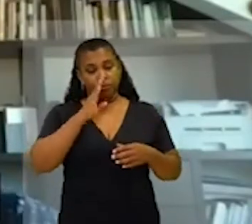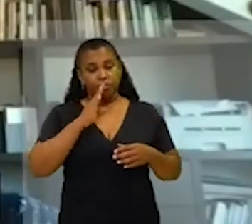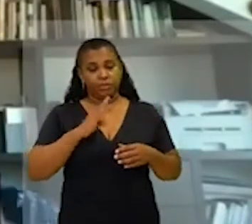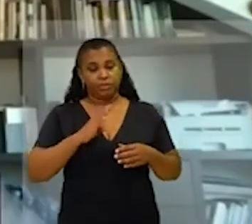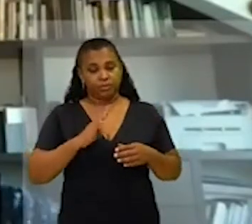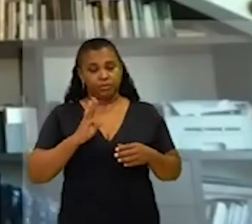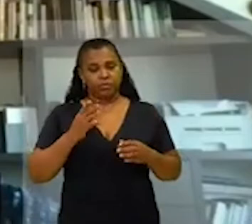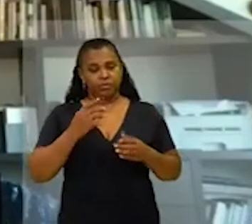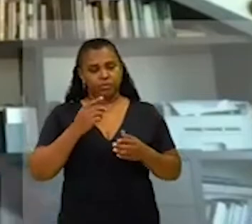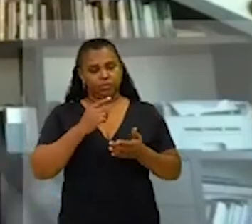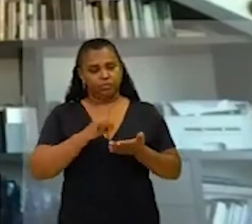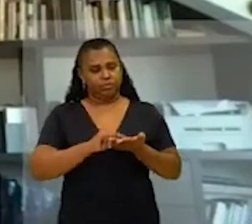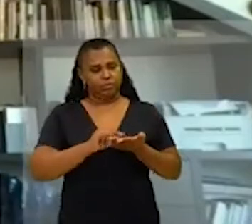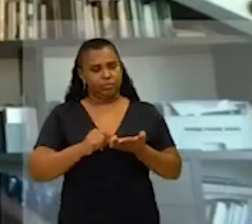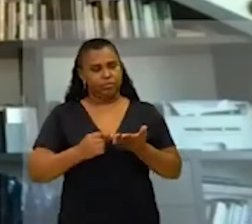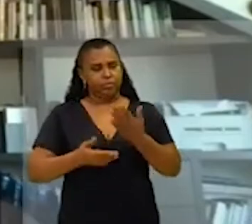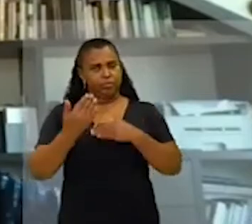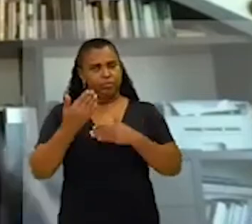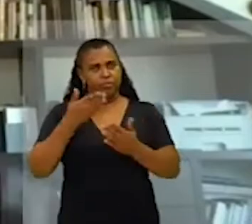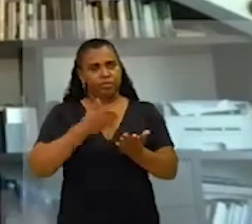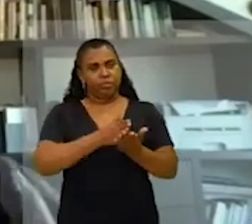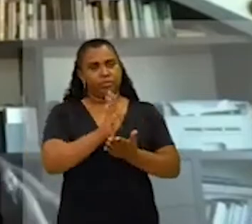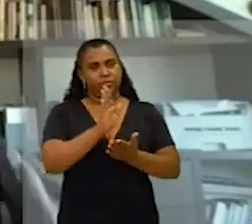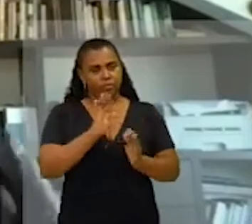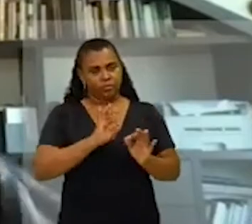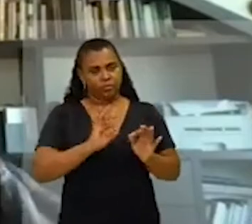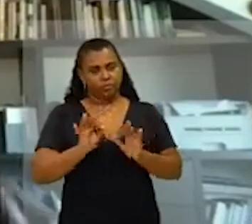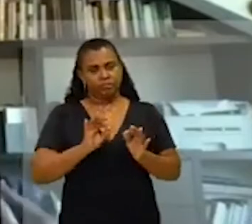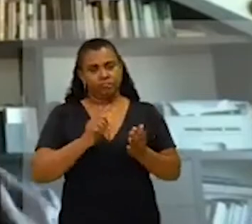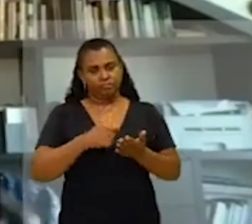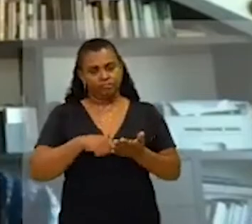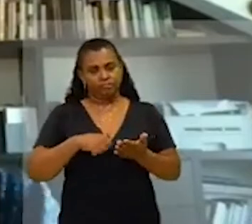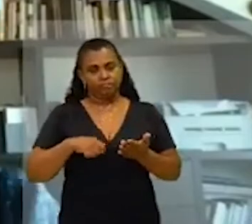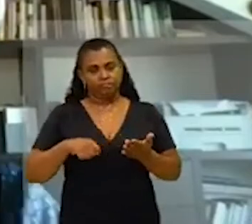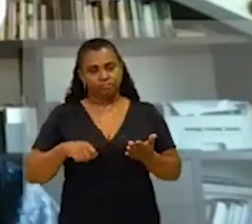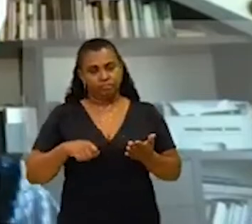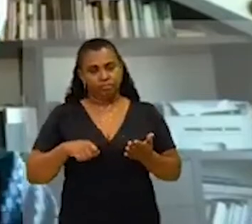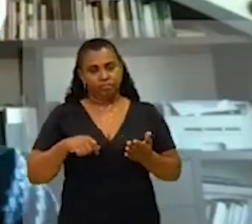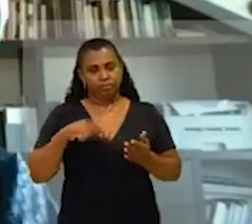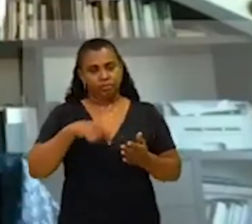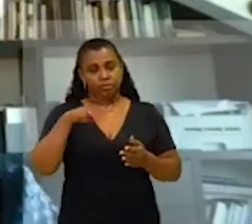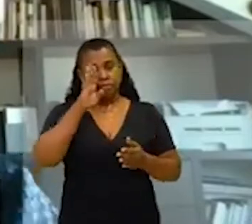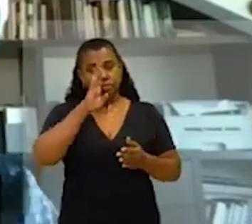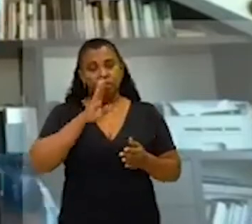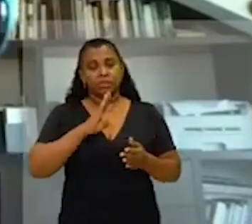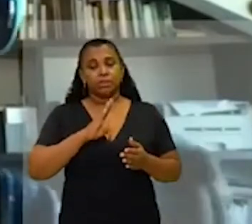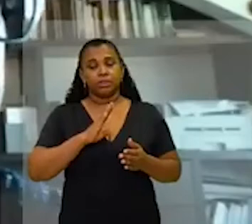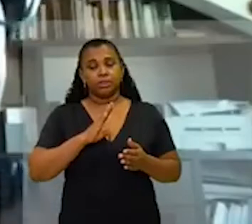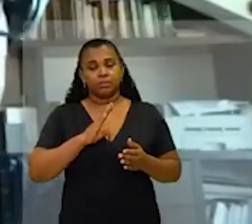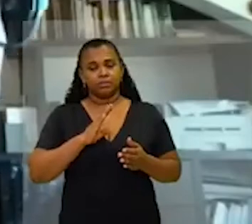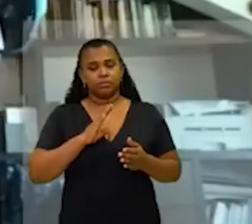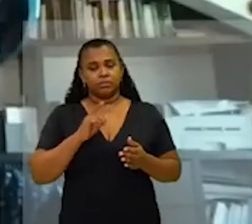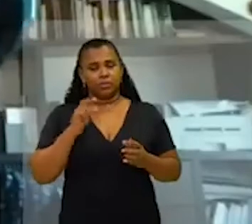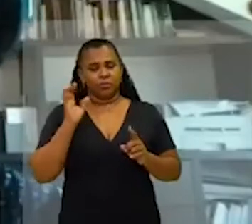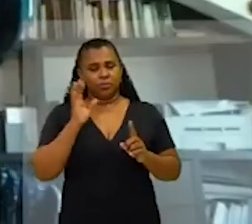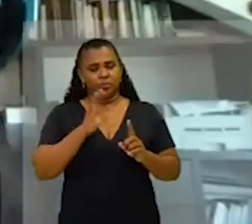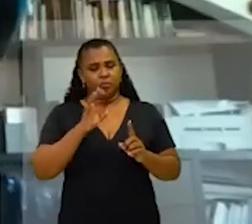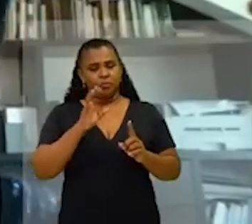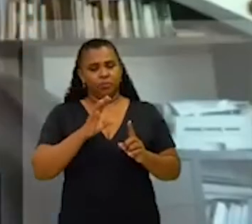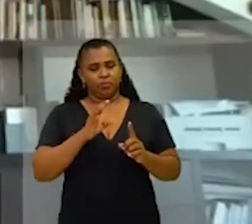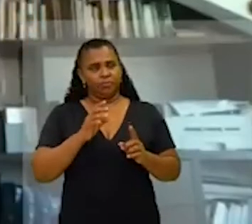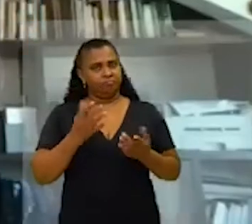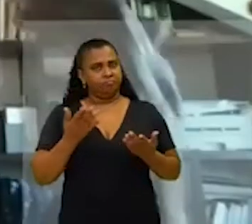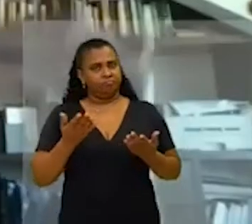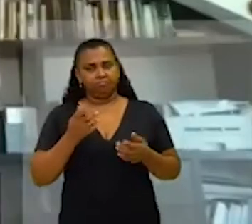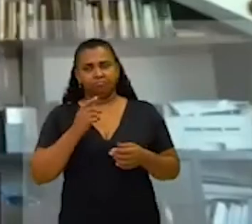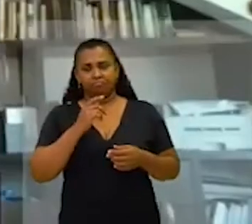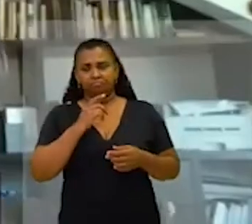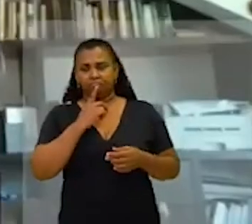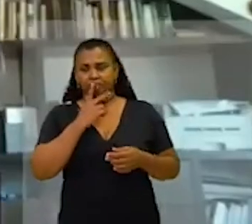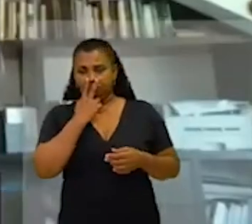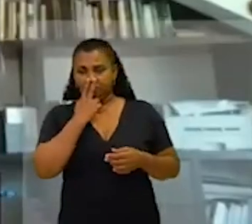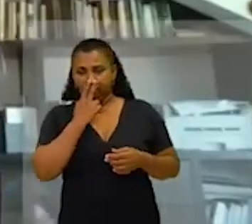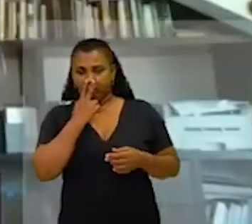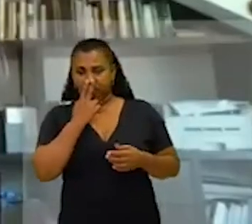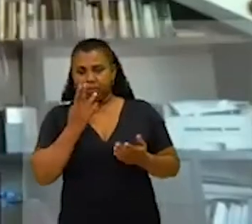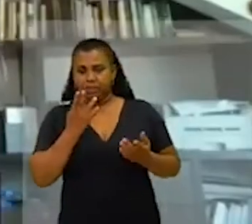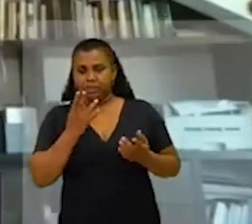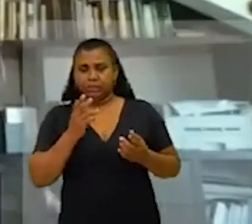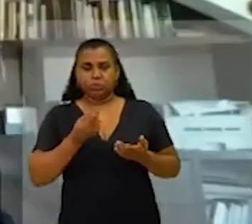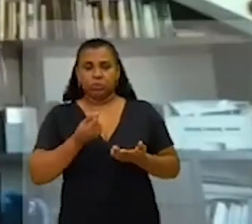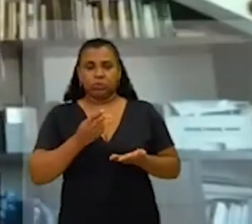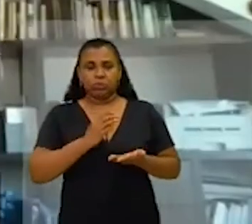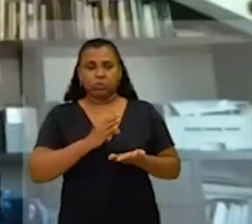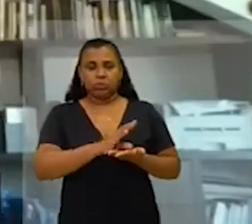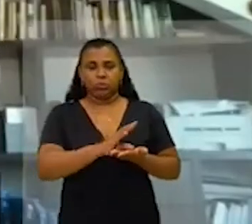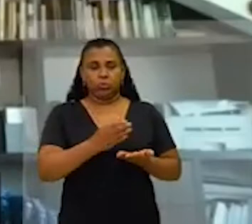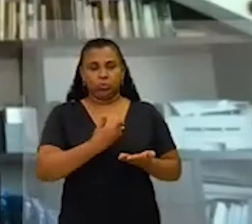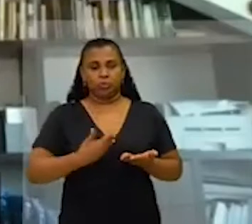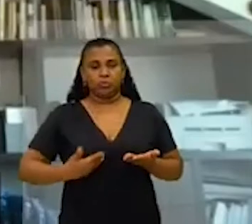sobre isso foi publicado Justamente a um efeito e não esperado porque o público ele foi fundamental